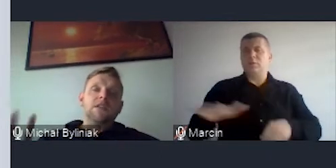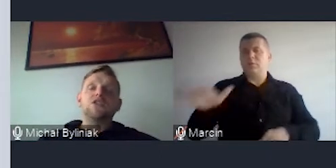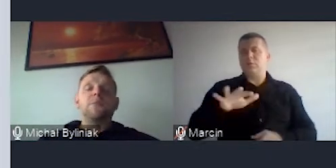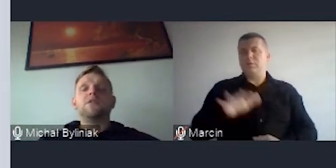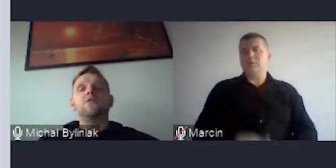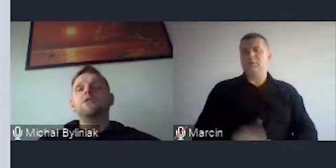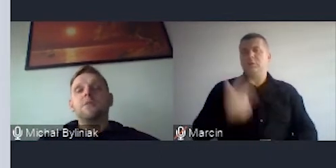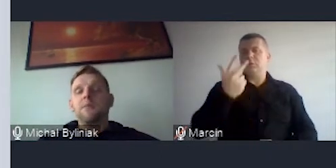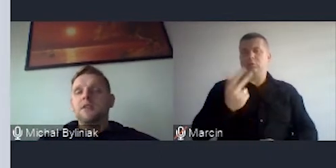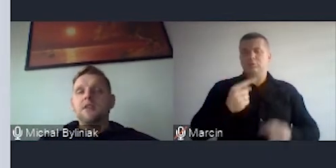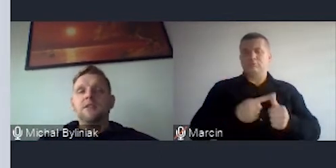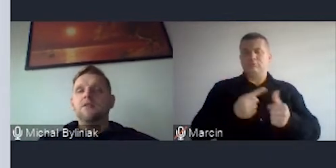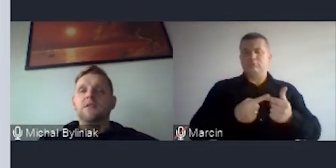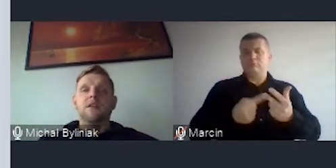Te trzy procedury trzeba będzie zrealizować.